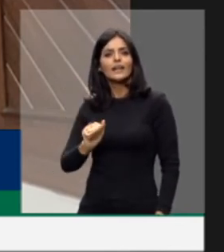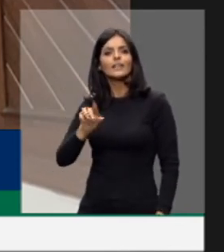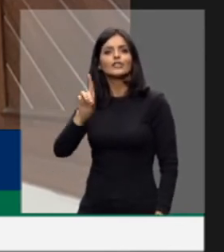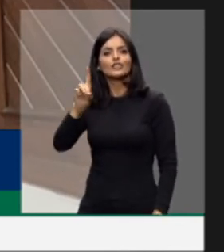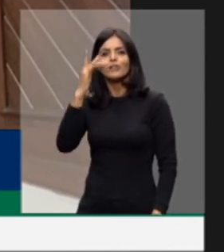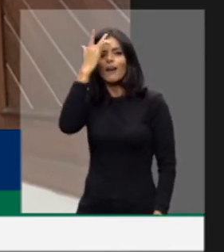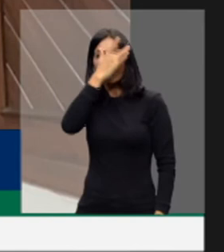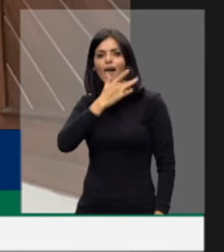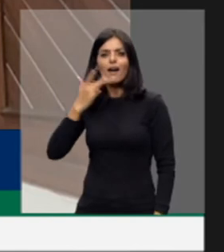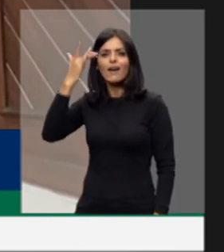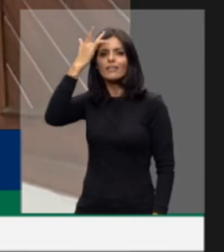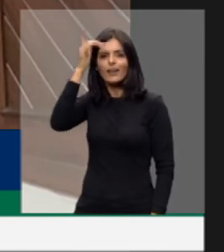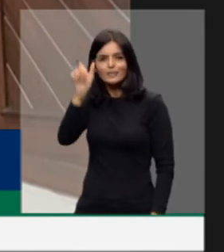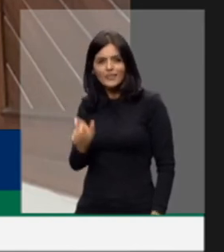CRIADO PELO DEVOLVO GOVERNO DO PRESIDENTE LULA, QUANDO O